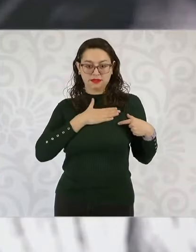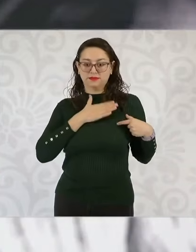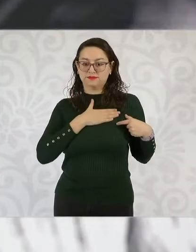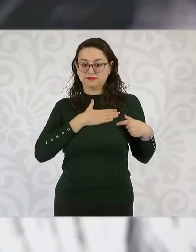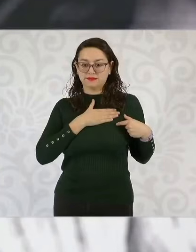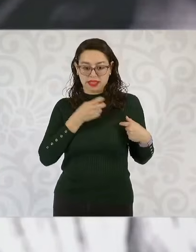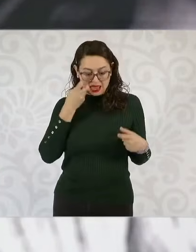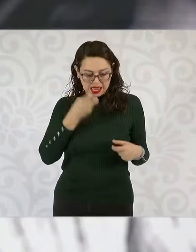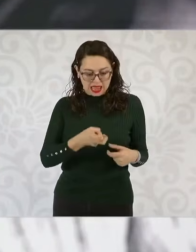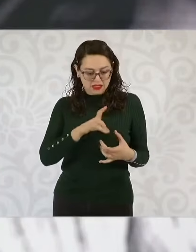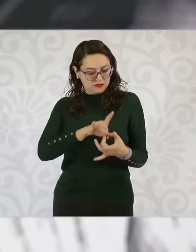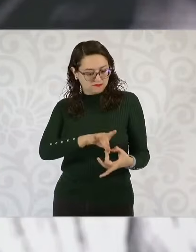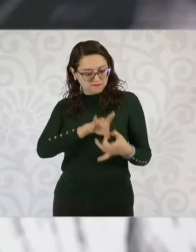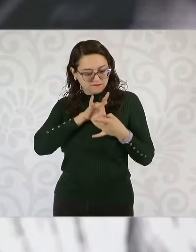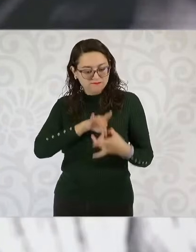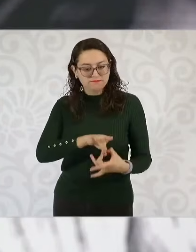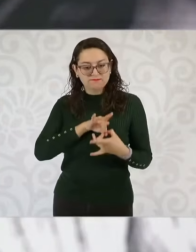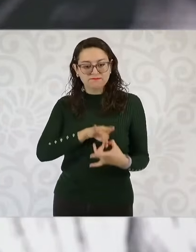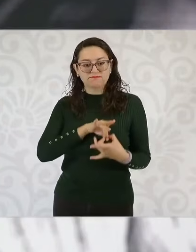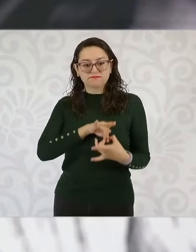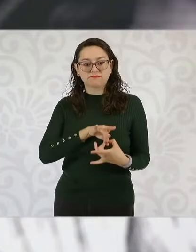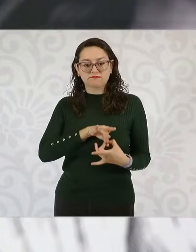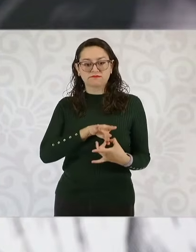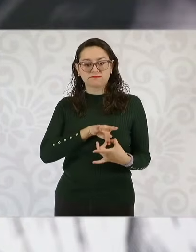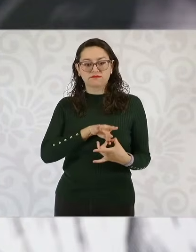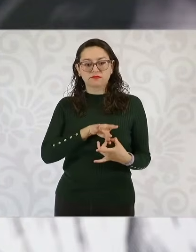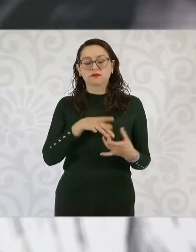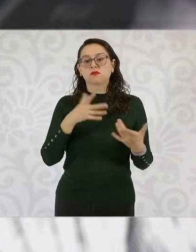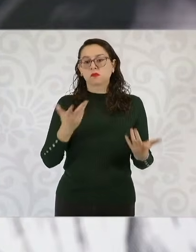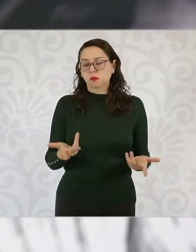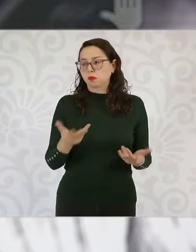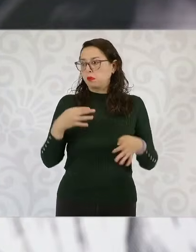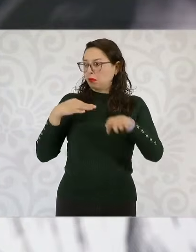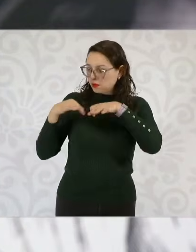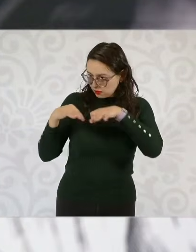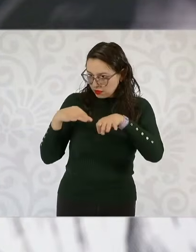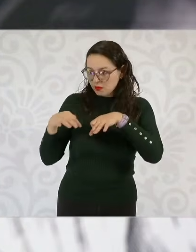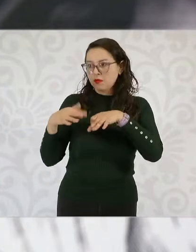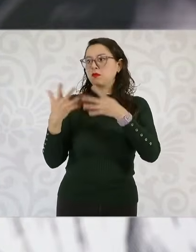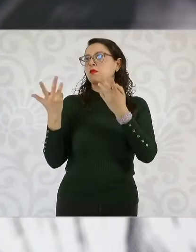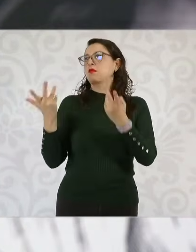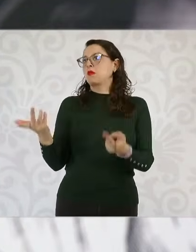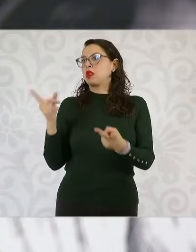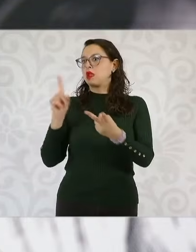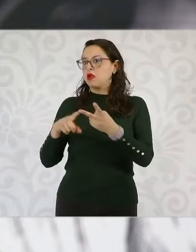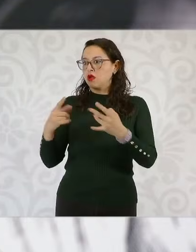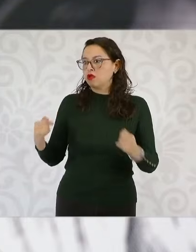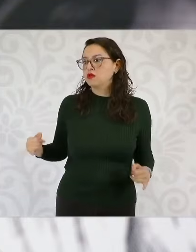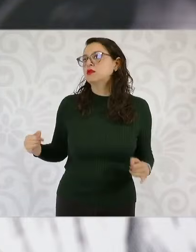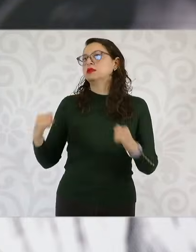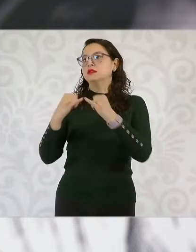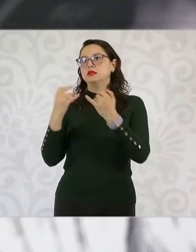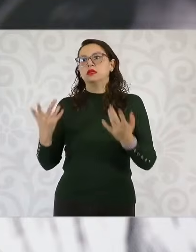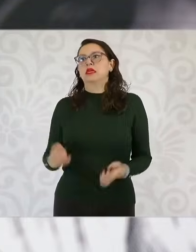todos nuestras instalaciones en todos eh los lugares que trabajamos siempre está presente